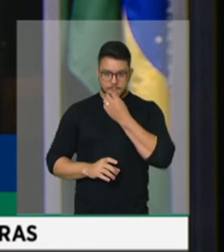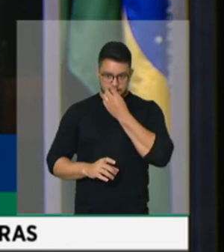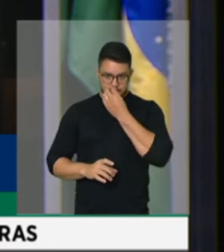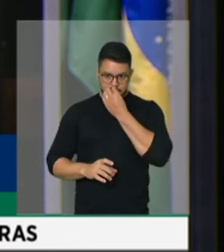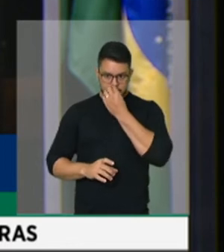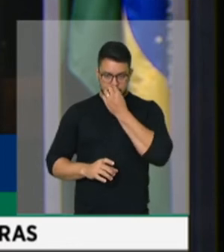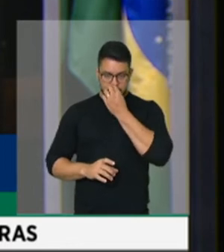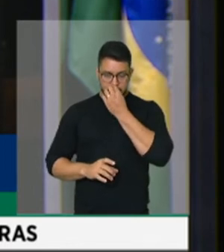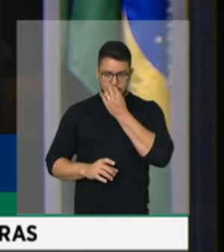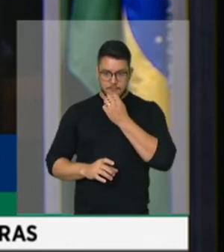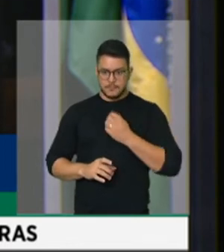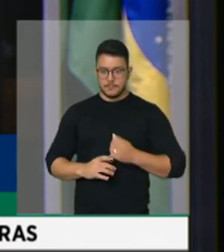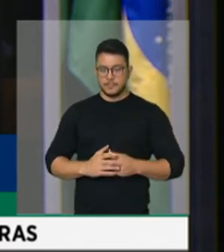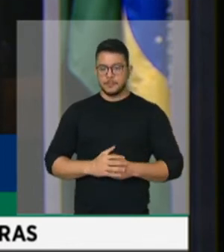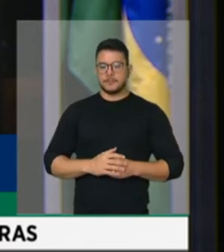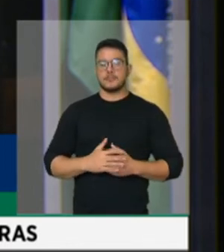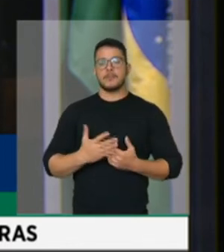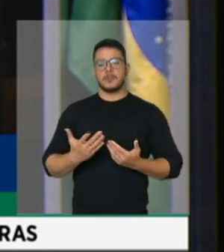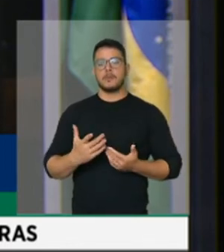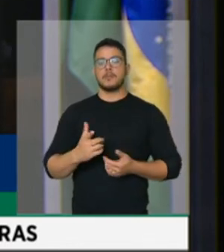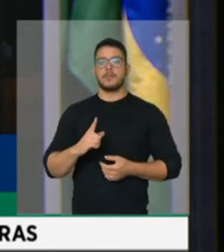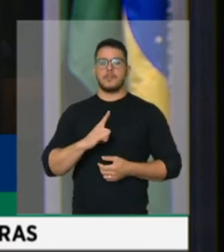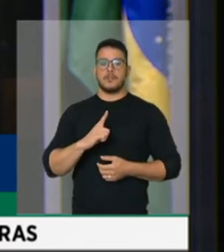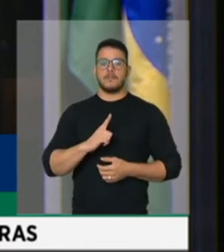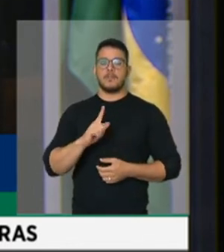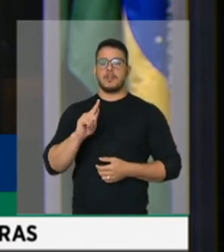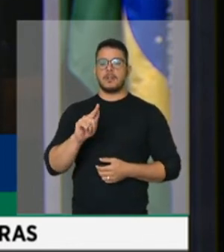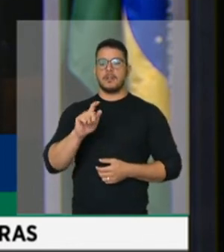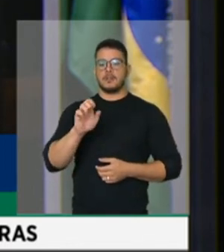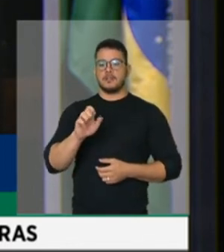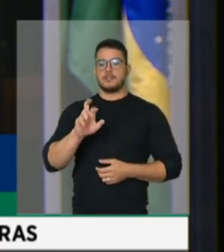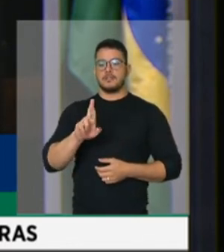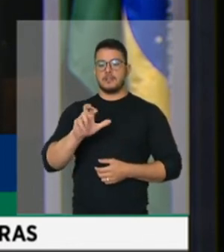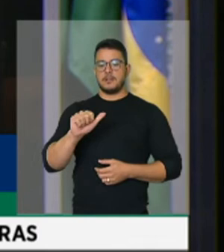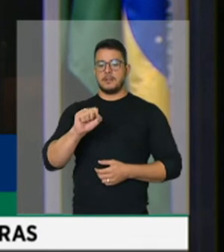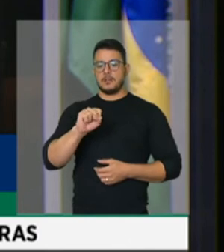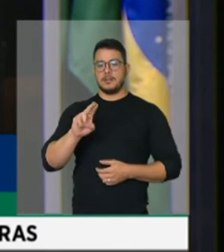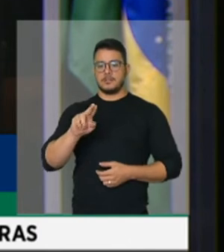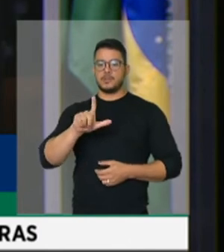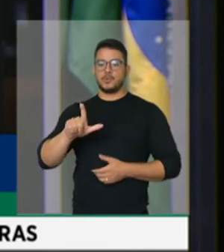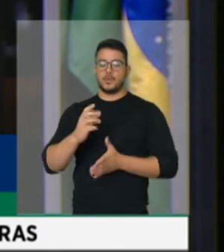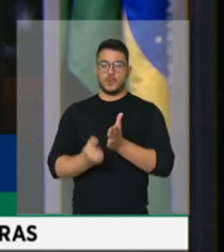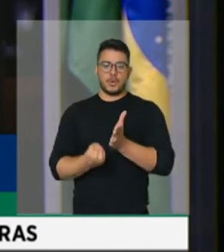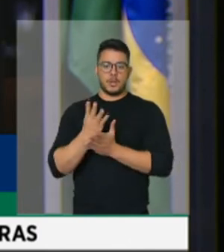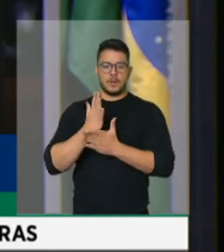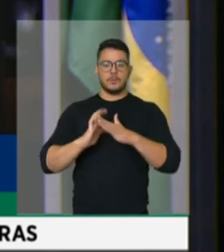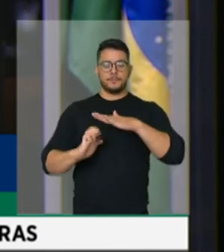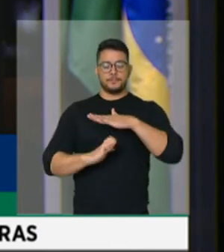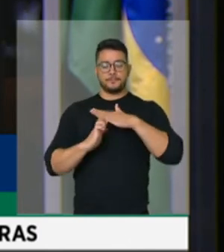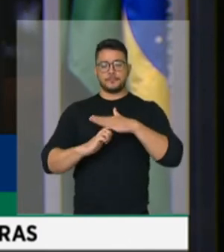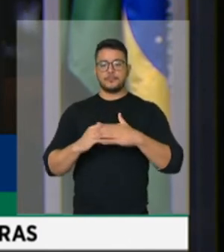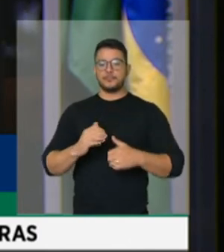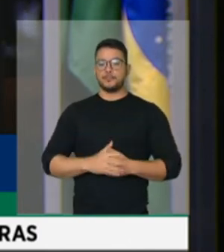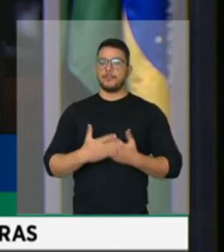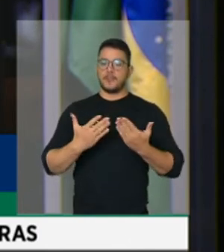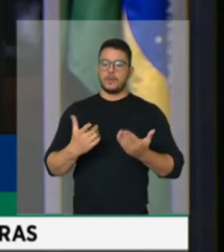RESOLUÇÃO NÚMERO 1/98 DEFINIU DIRETRIZES PARA DES E CONSTITUIÇÃO DE NOVAS SUBSIDIÁRIAS VOLTADA ATIVIDADE DE GERAÇÃO DE